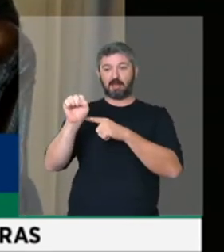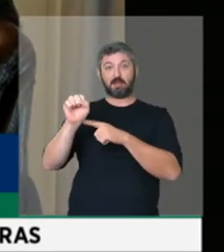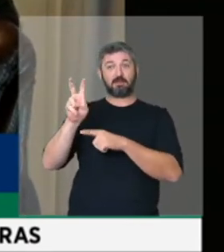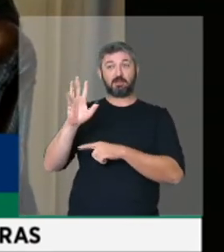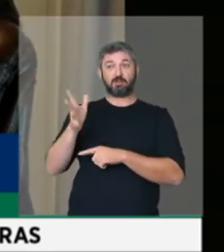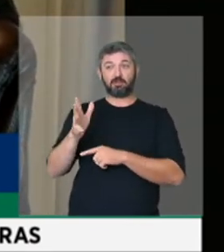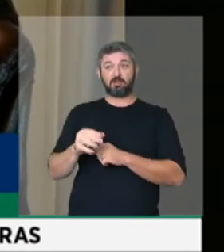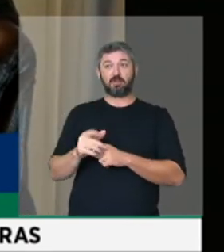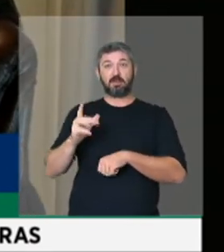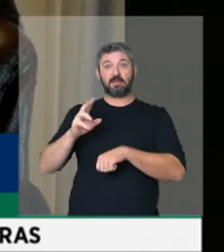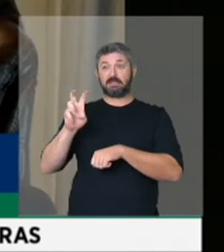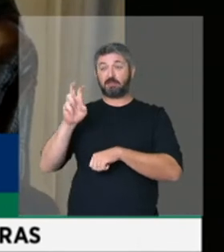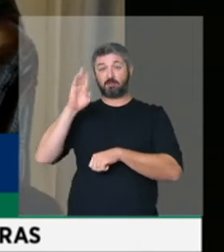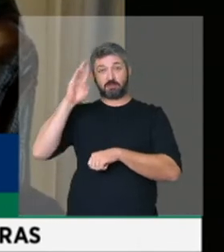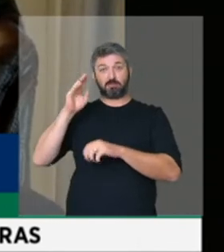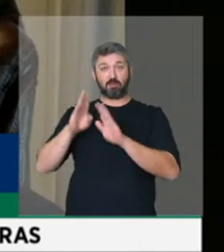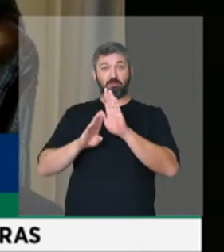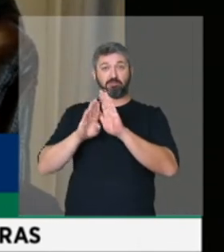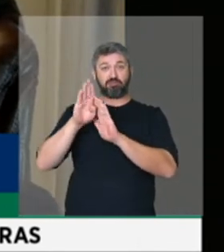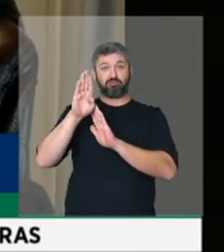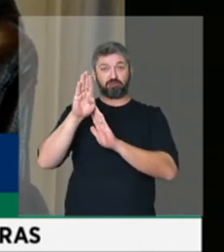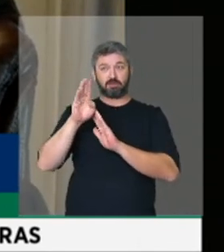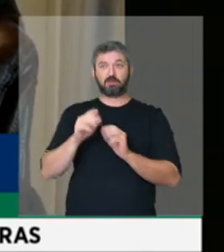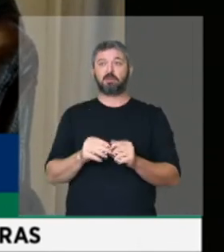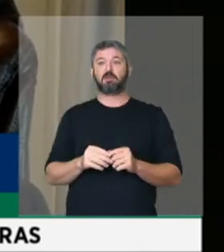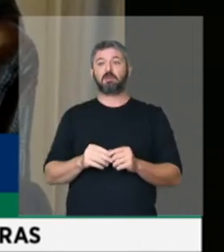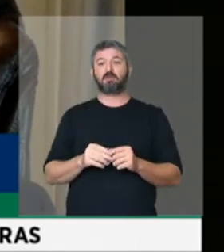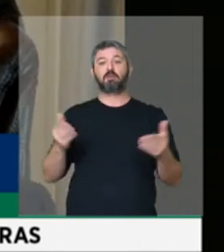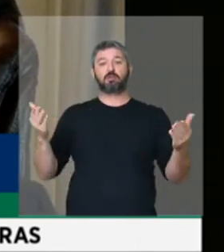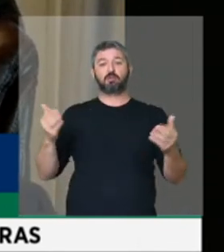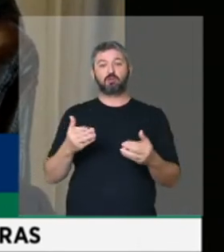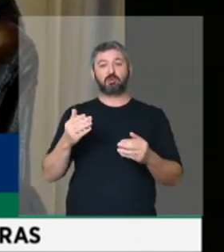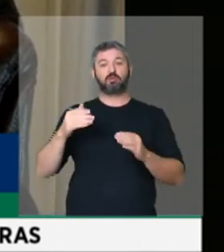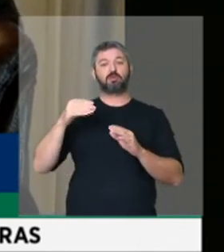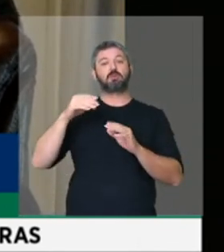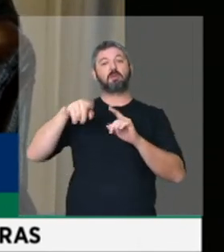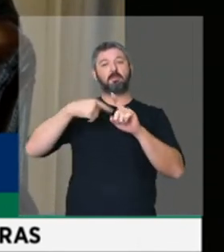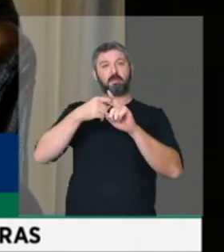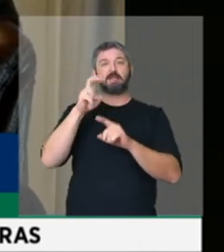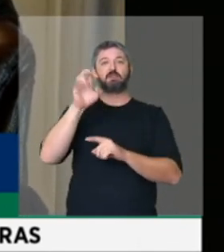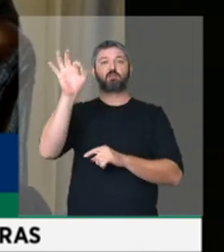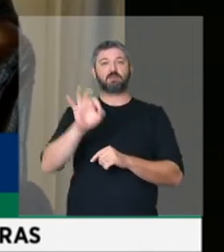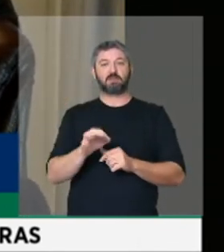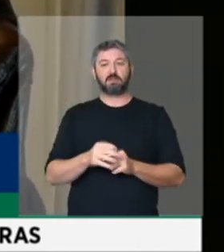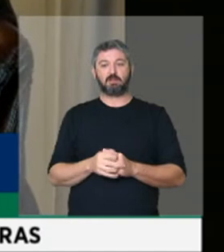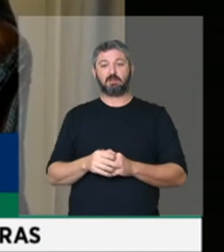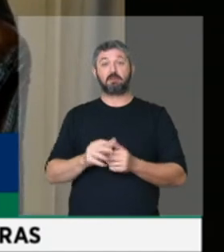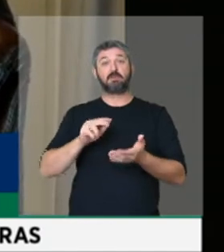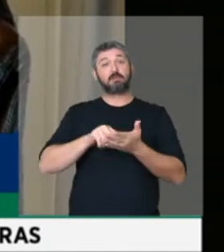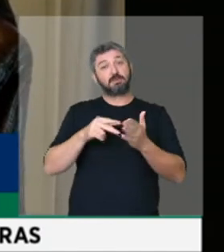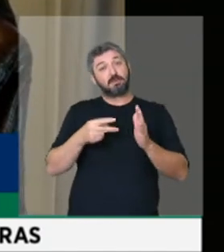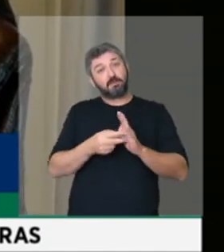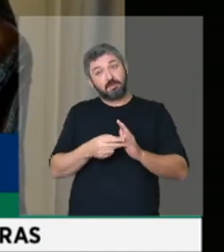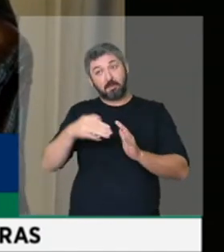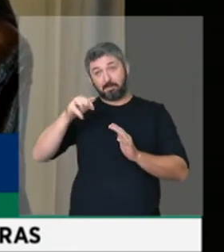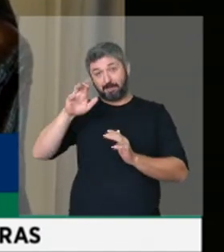EVITAR QUE AÇÕES... ATENÇÃ O... AS 5 AÇÕES... COMO O MERCADO CAIU 0,4%, AS AÇÕES